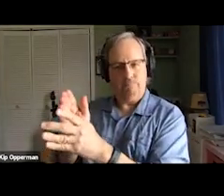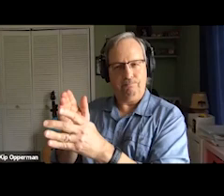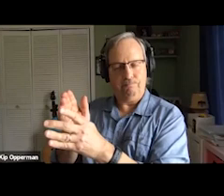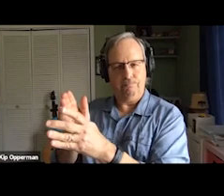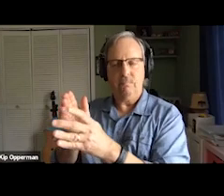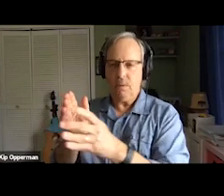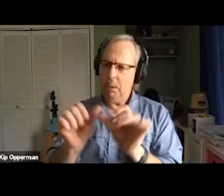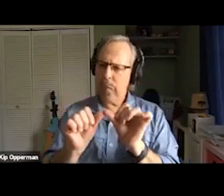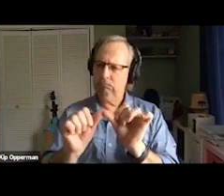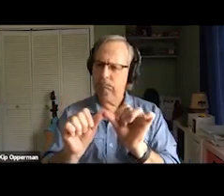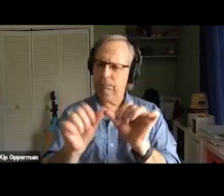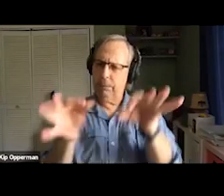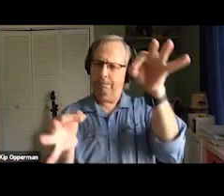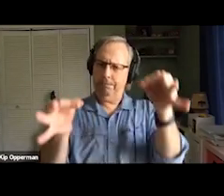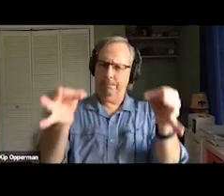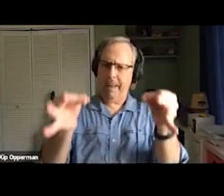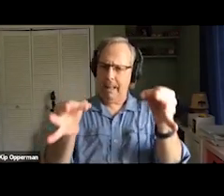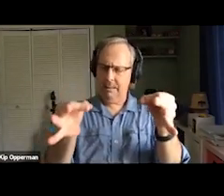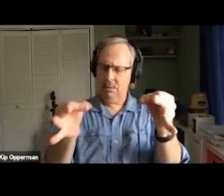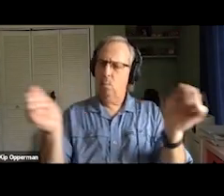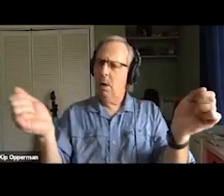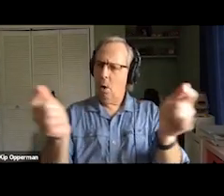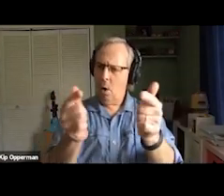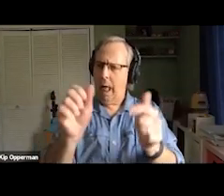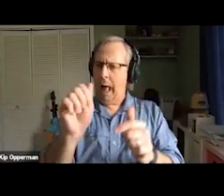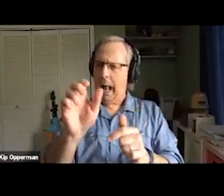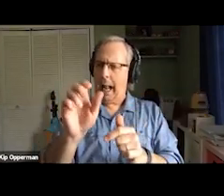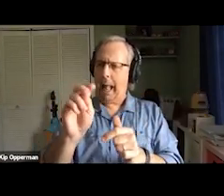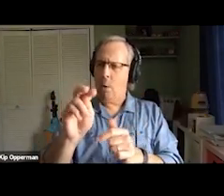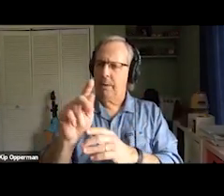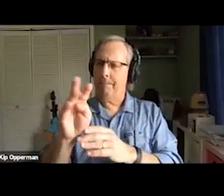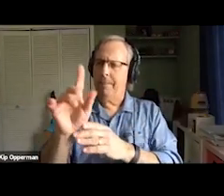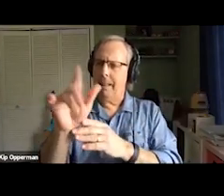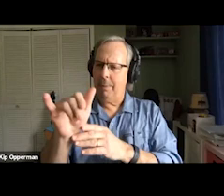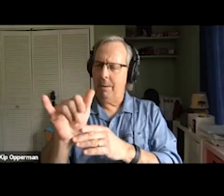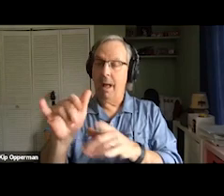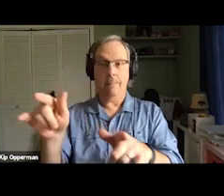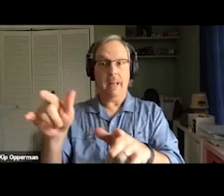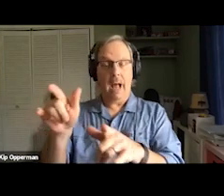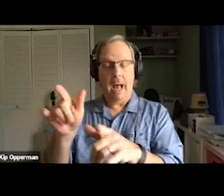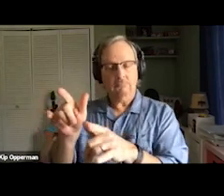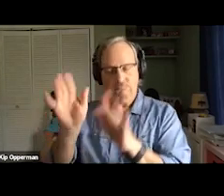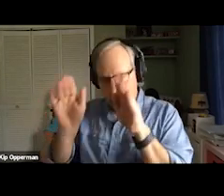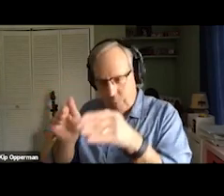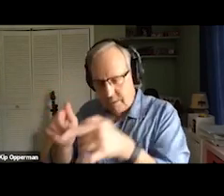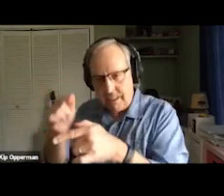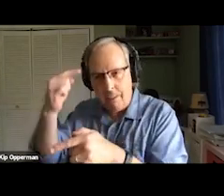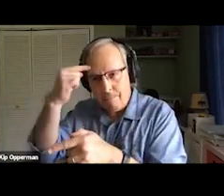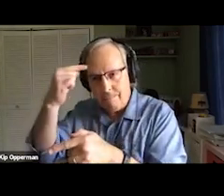mientras hacemos este trabajo, responsabilizarnos mutuamente. Por mi parte, realmente me he metido en la atención plena por primera vez, creo que antes me resistía,